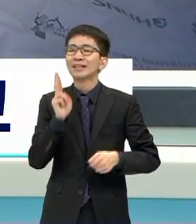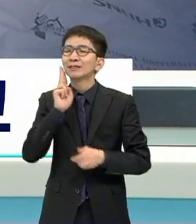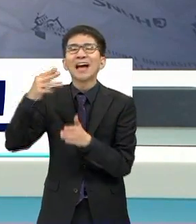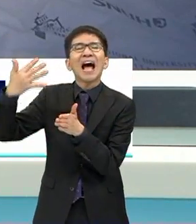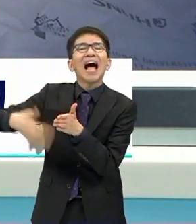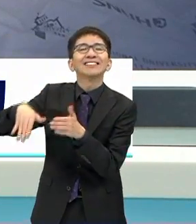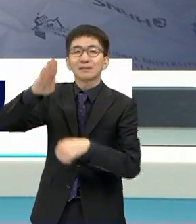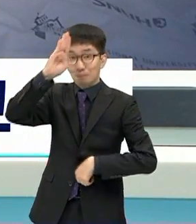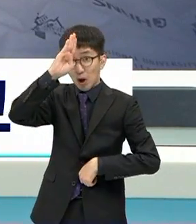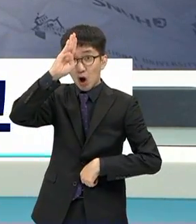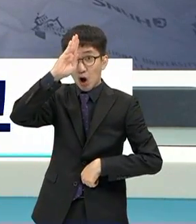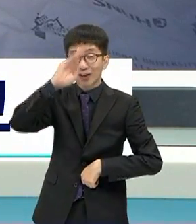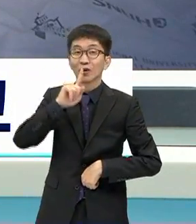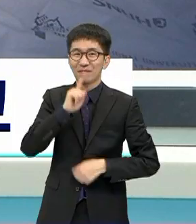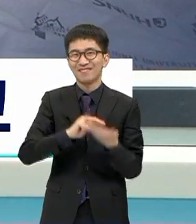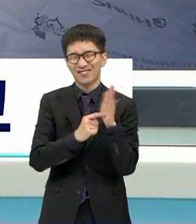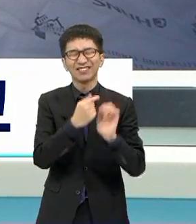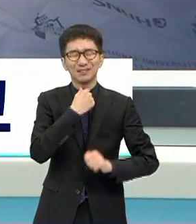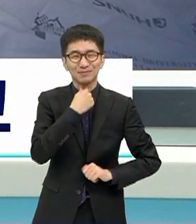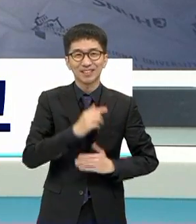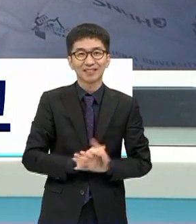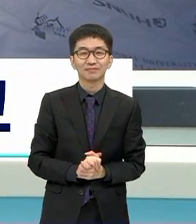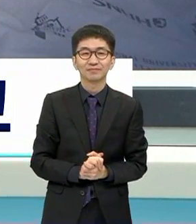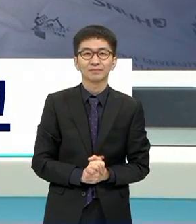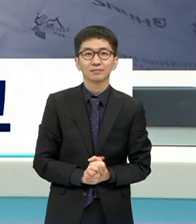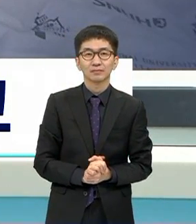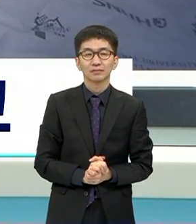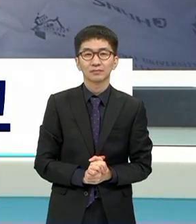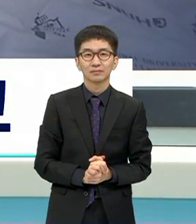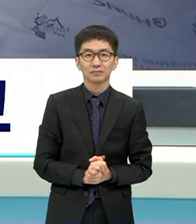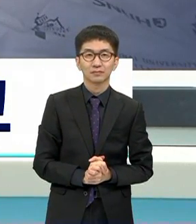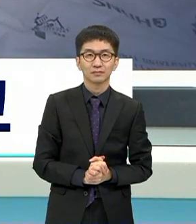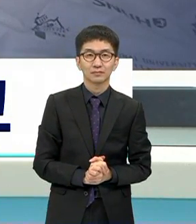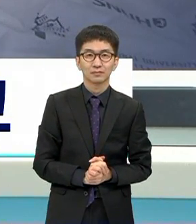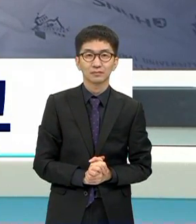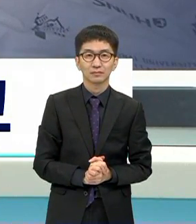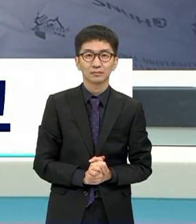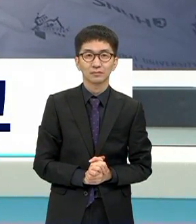미리 말씀드리겠습니다. 먼저 조동찬 의학전문기자입니다.